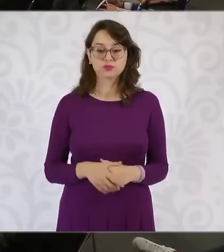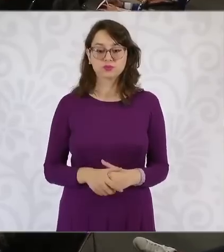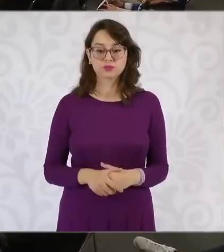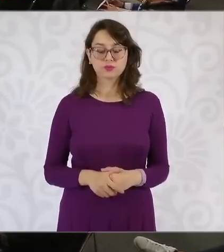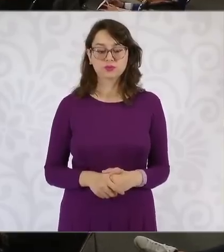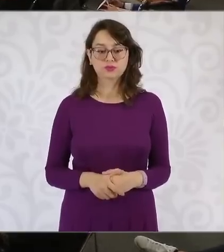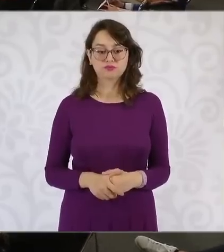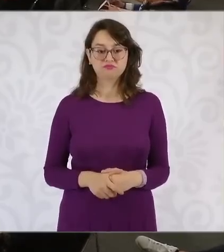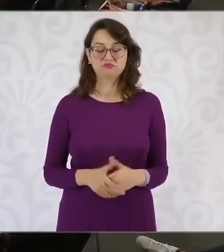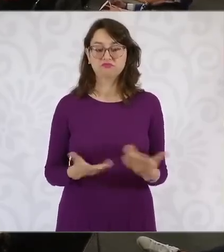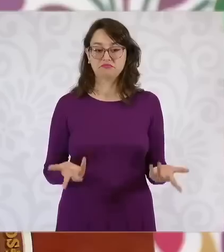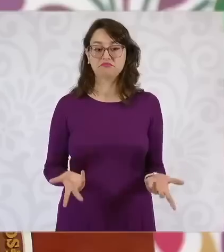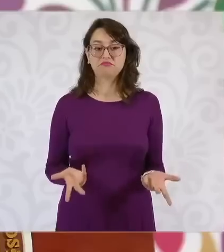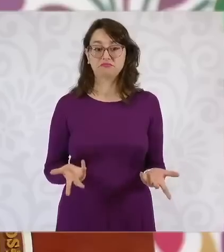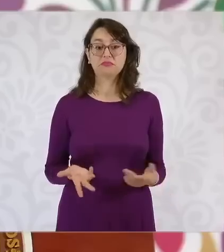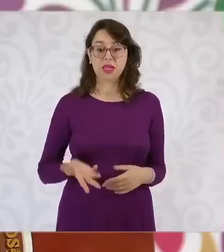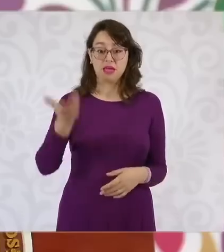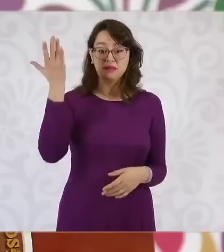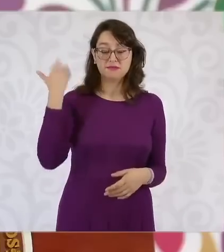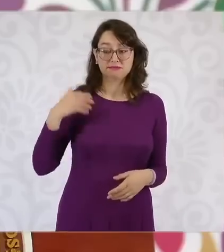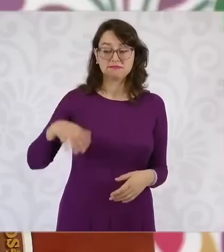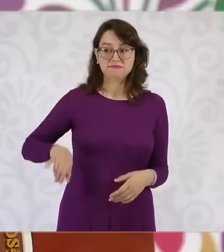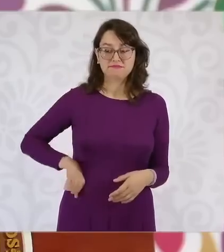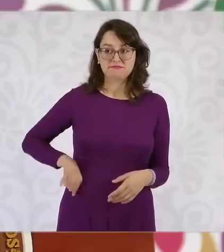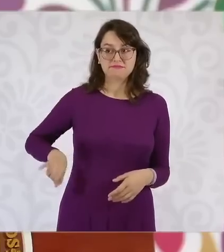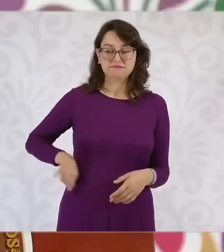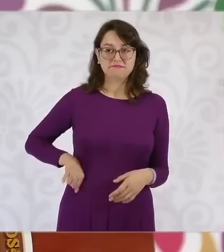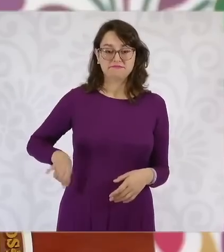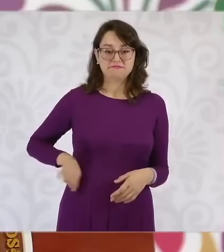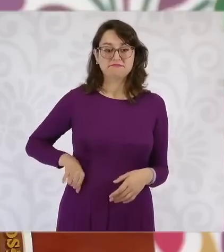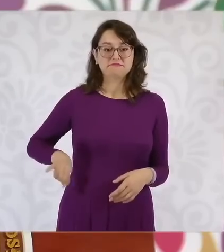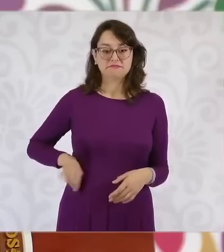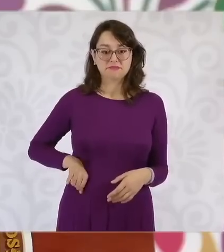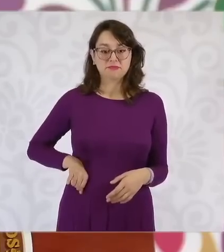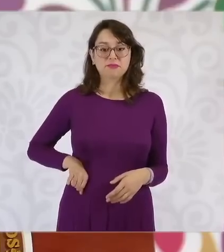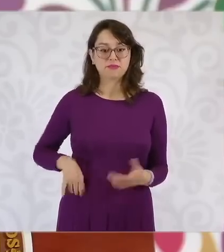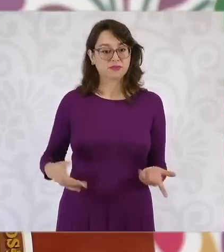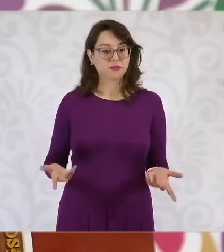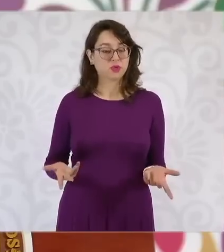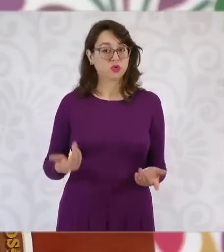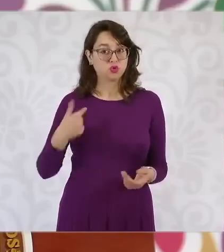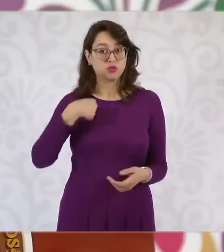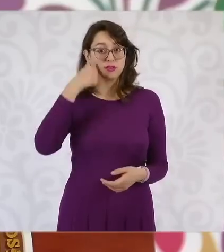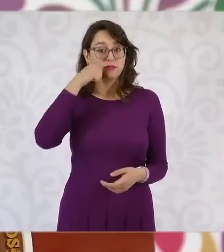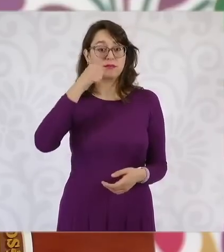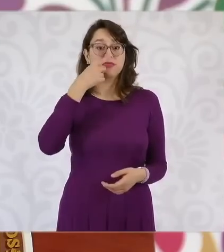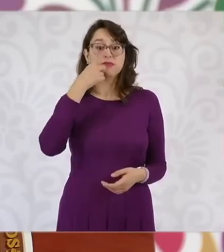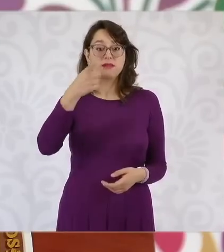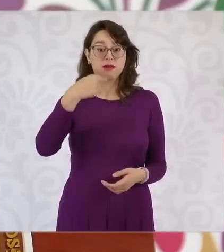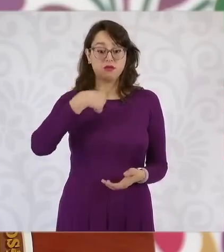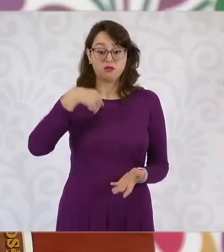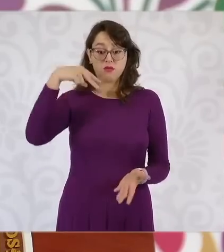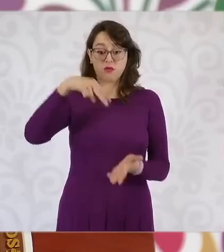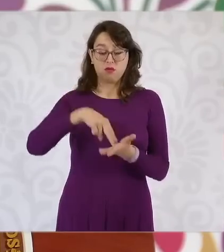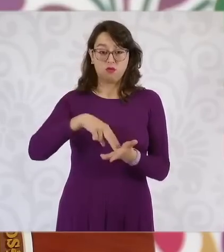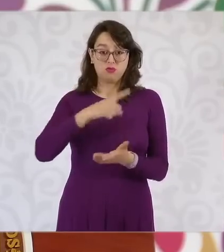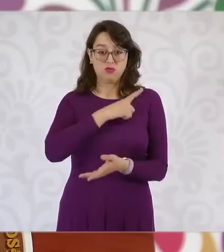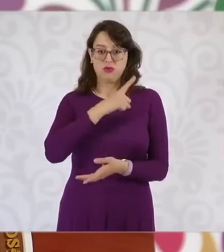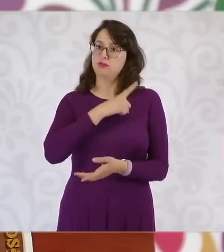gobierno llegamos todas estamos haciéndoles adelanto un salón aquí en Palacio Nacional